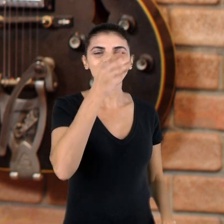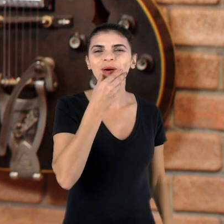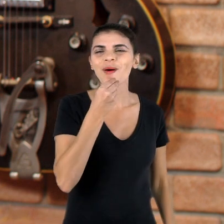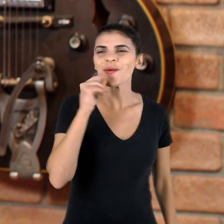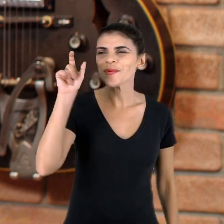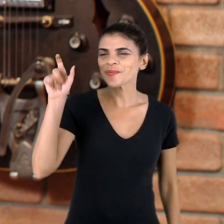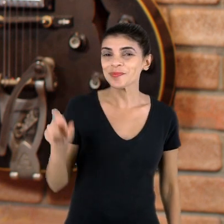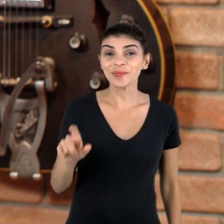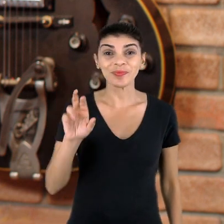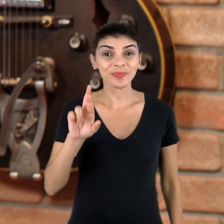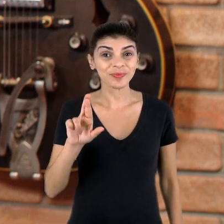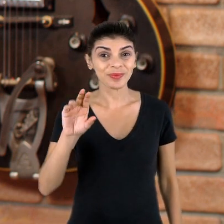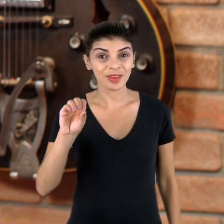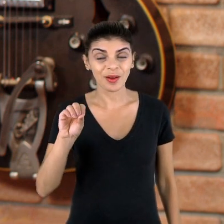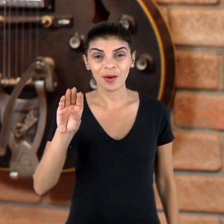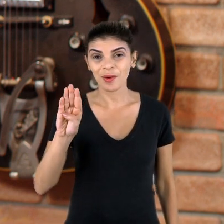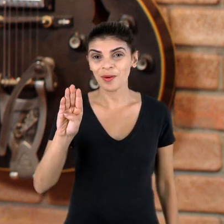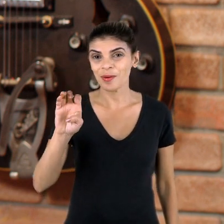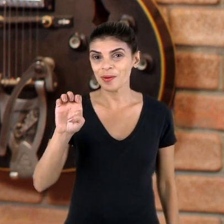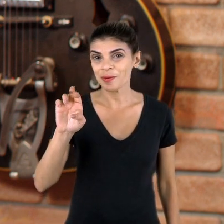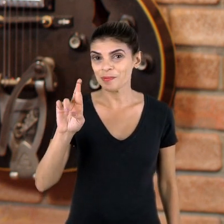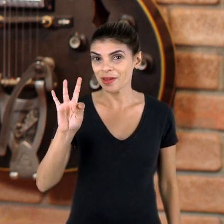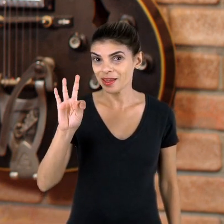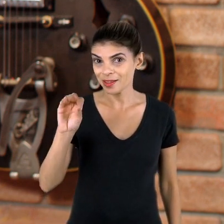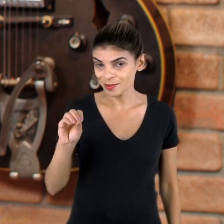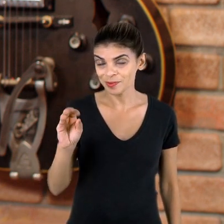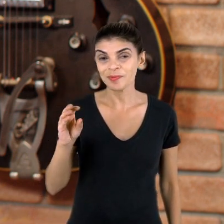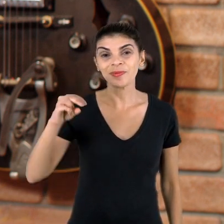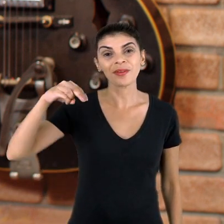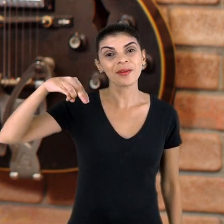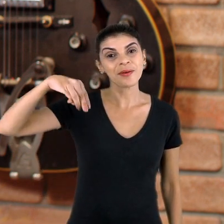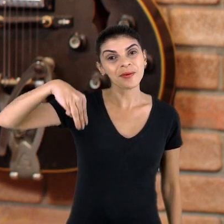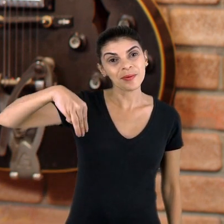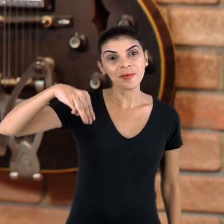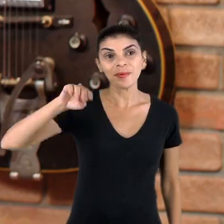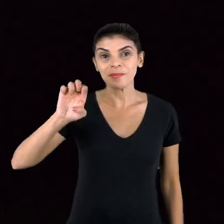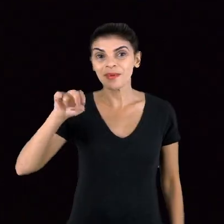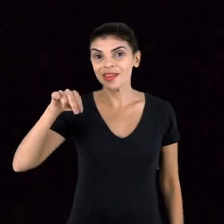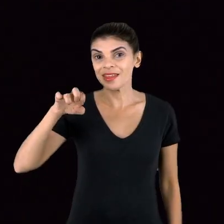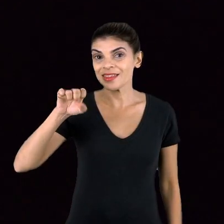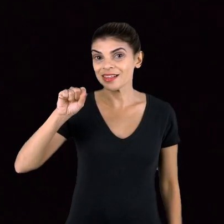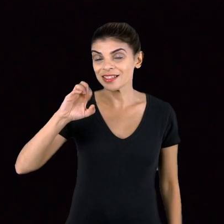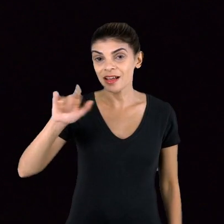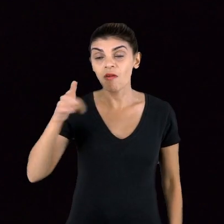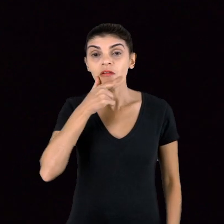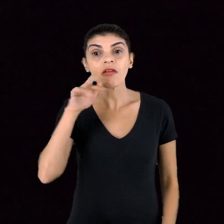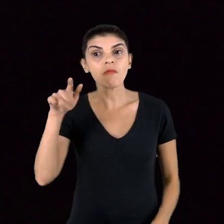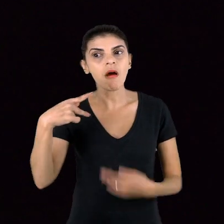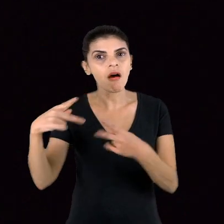O Menescal, os irmãos dele são arquitetos, e ele é músico, né? Então... Ah! Eu li isso! É!